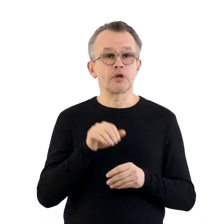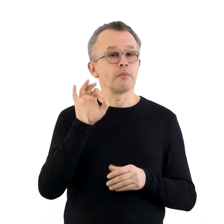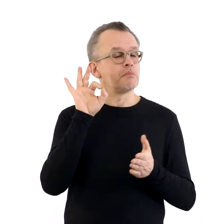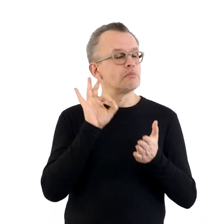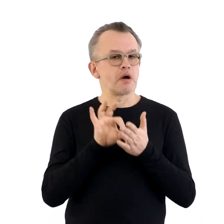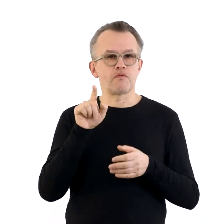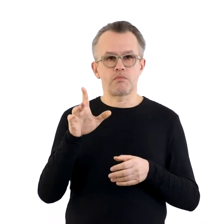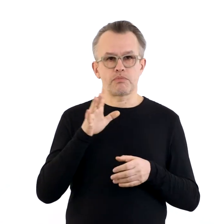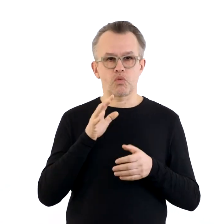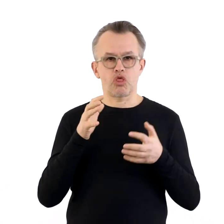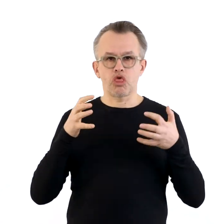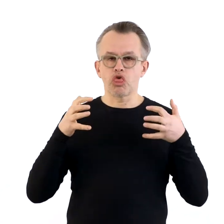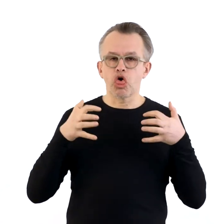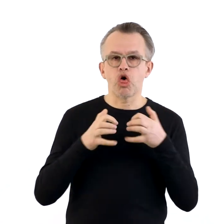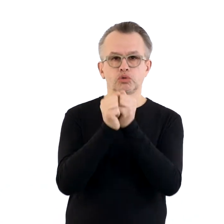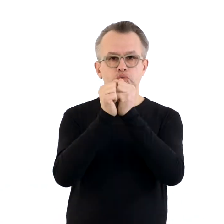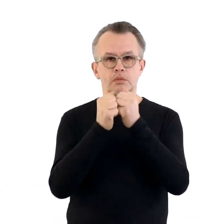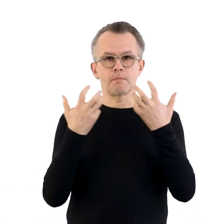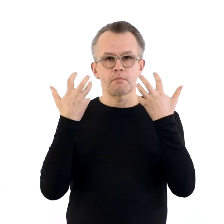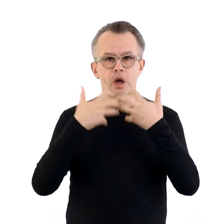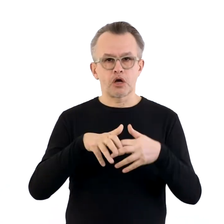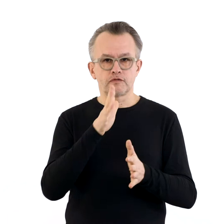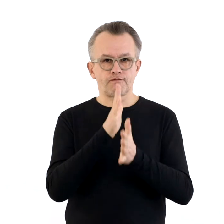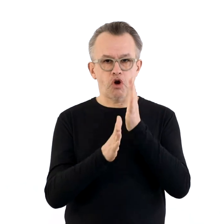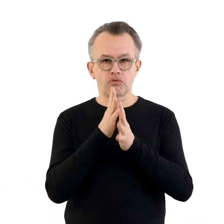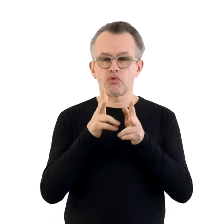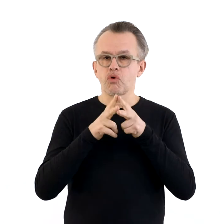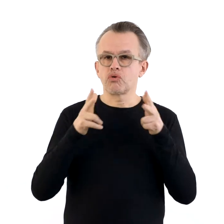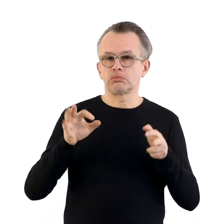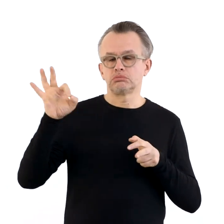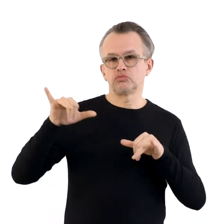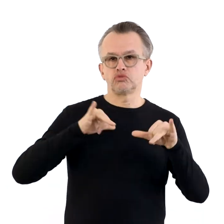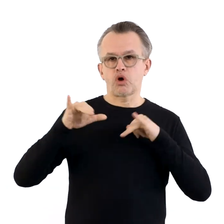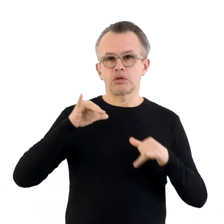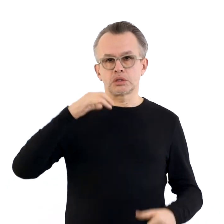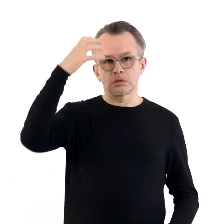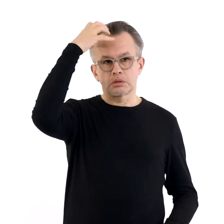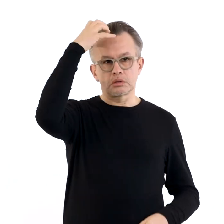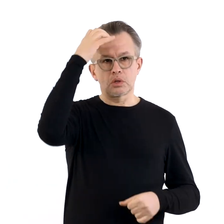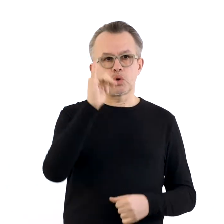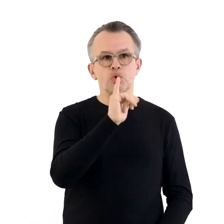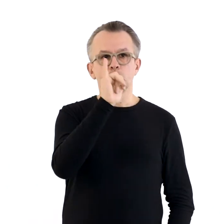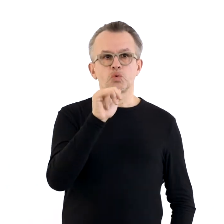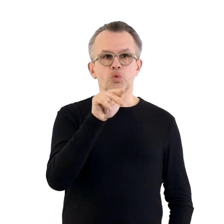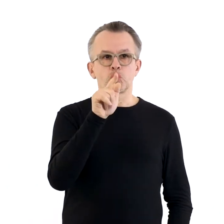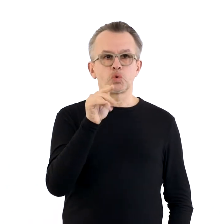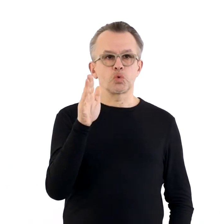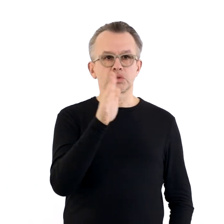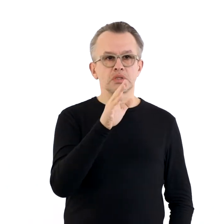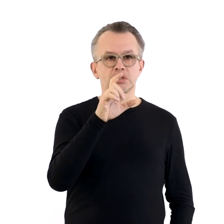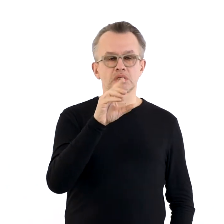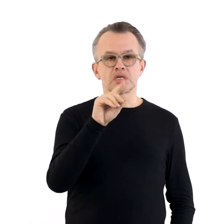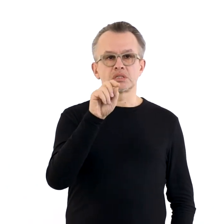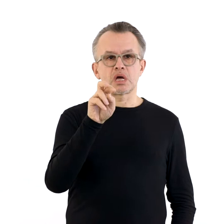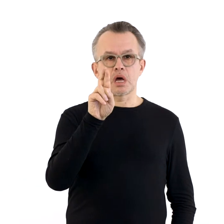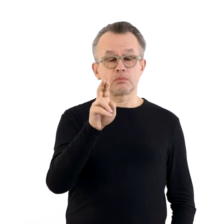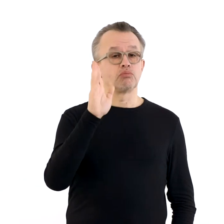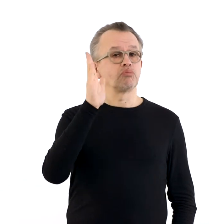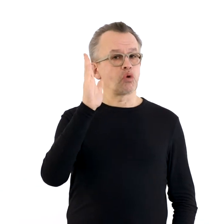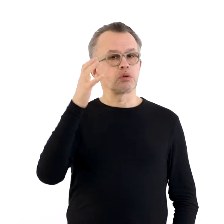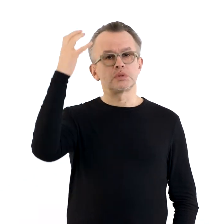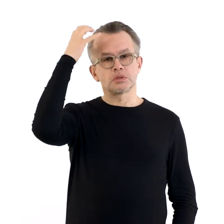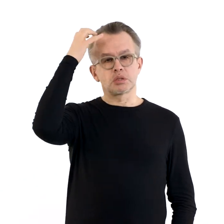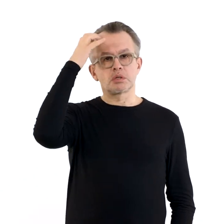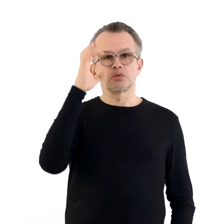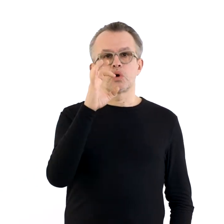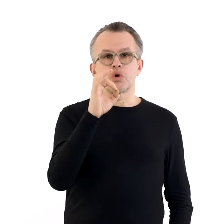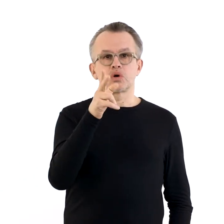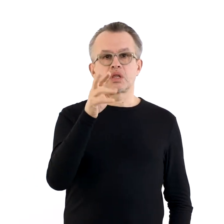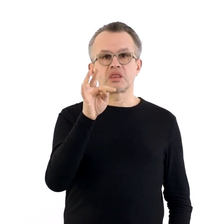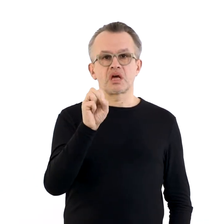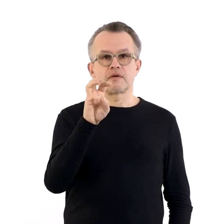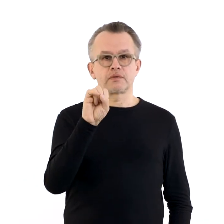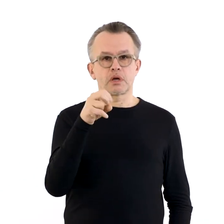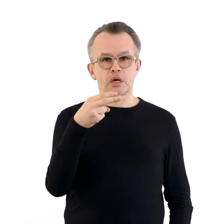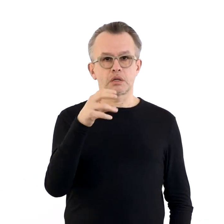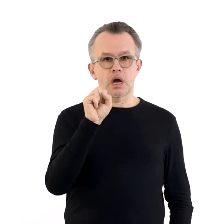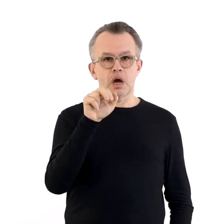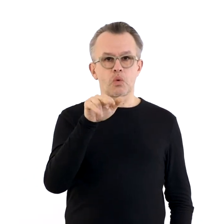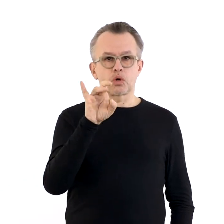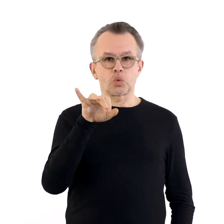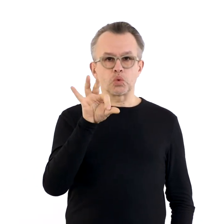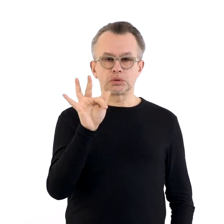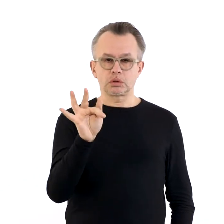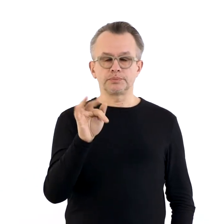Zapewne był konstruktorem machin wojennych za panowania Juliusza Cezara i Oktawiana Augusta.